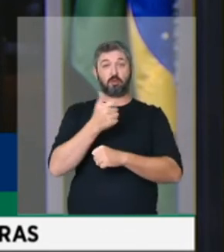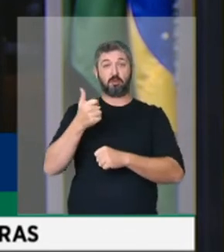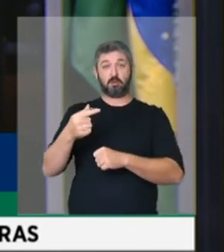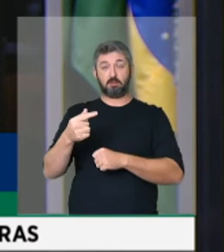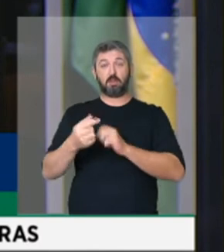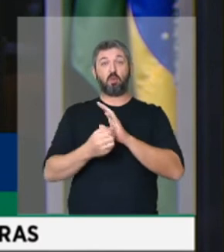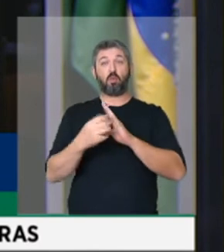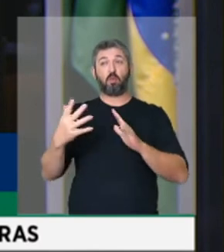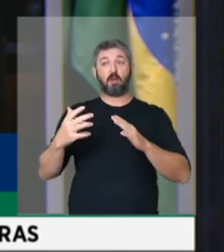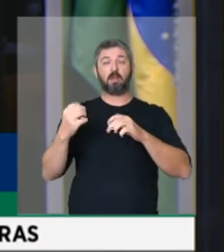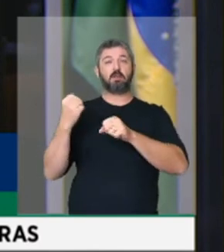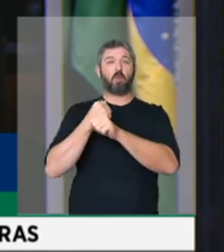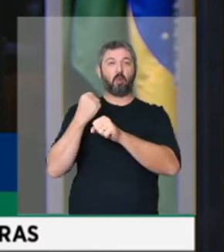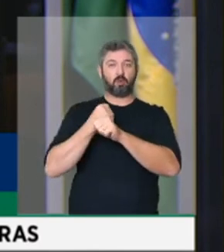PARA QUE EM 2017 O NÚMERO DE EMPREENDIMENTOS TRANSMISSÃO